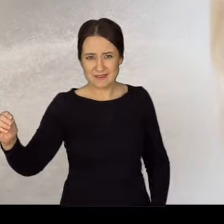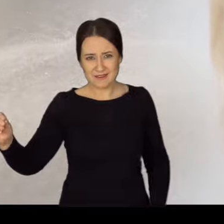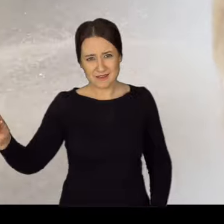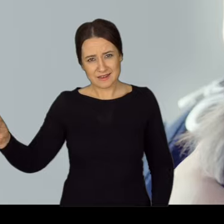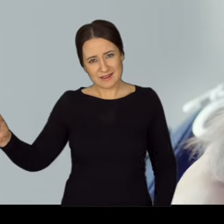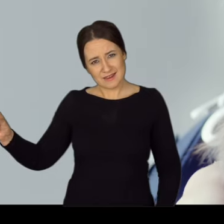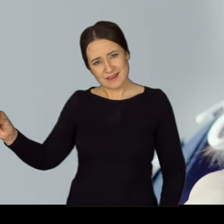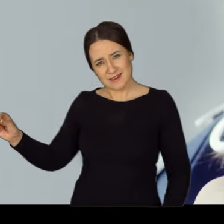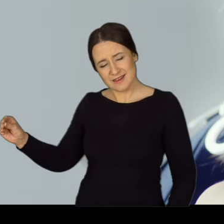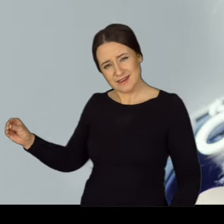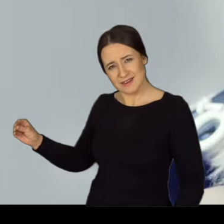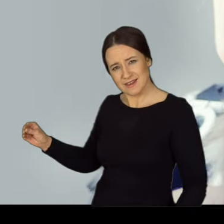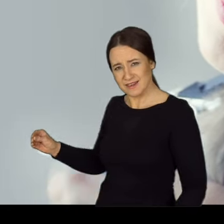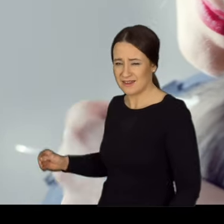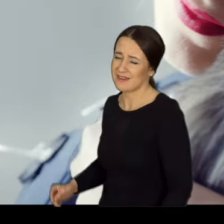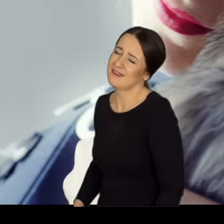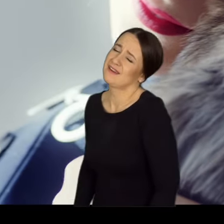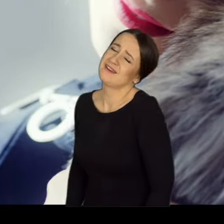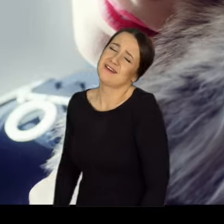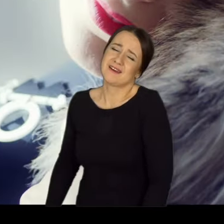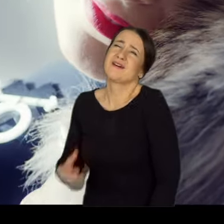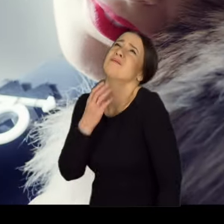I nie zatopi nas